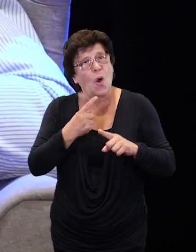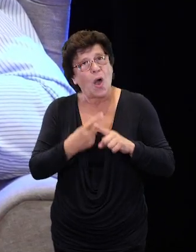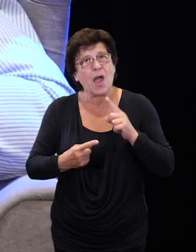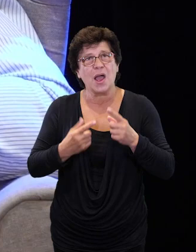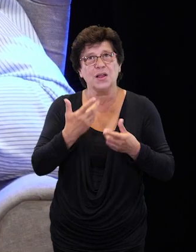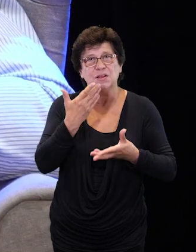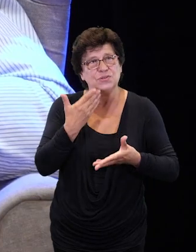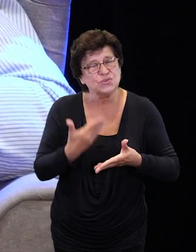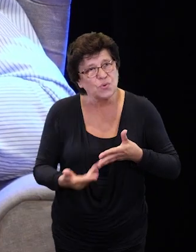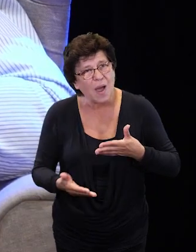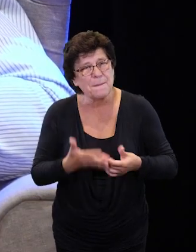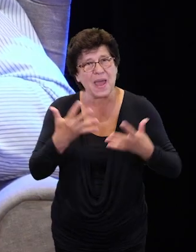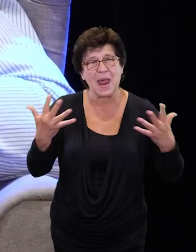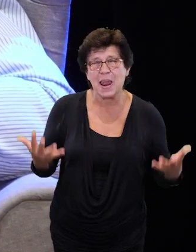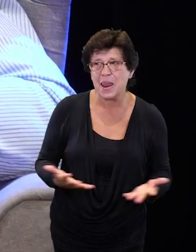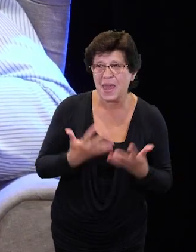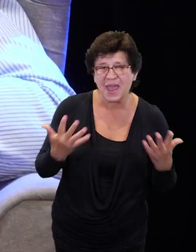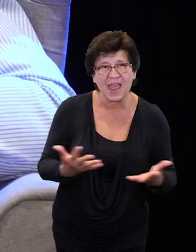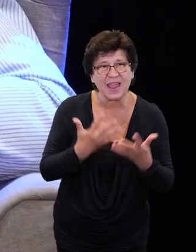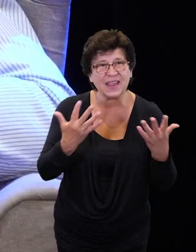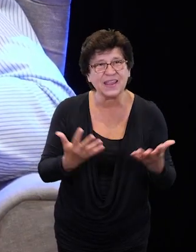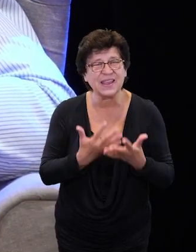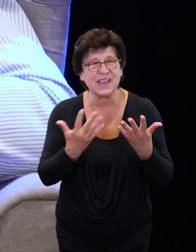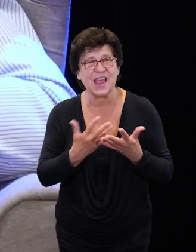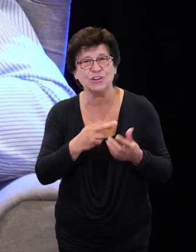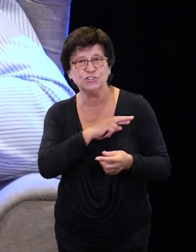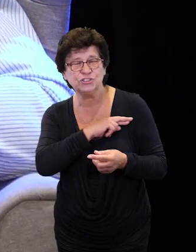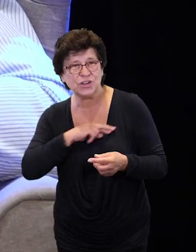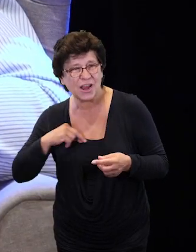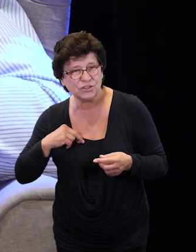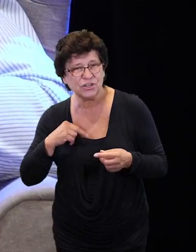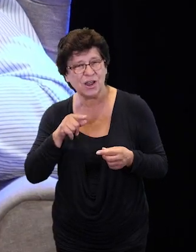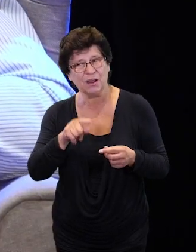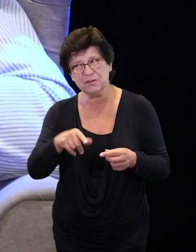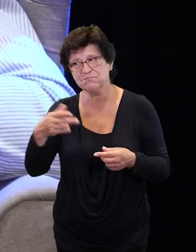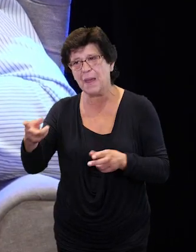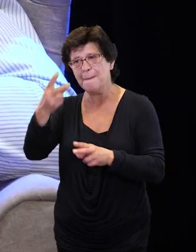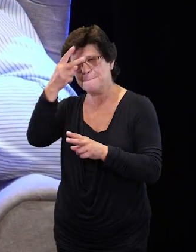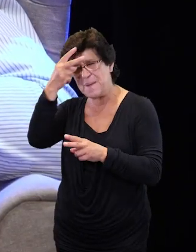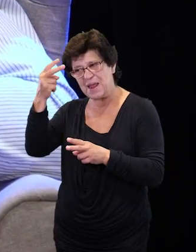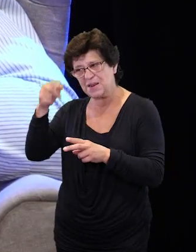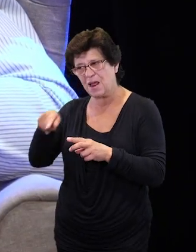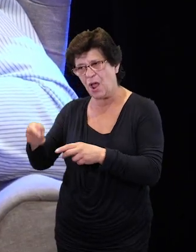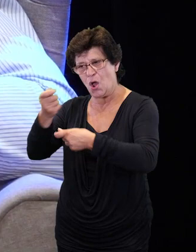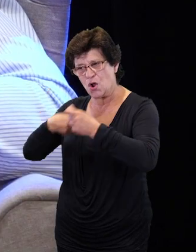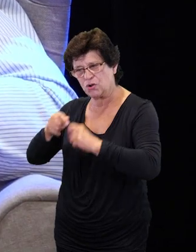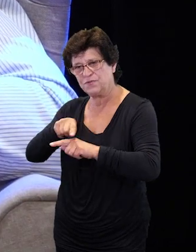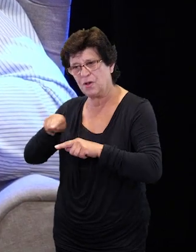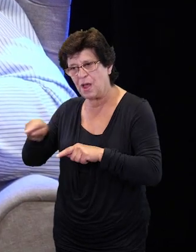Żeby na poziomie już pielęgniarki czy pielęgniarza było wiele problemów rozwiązywanych, typu recepta,